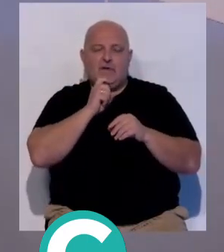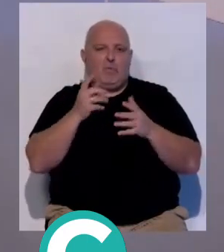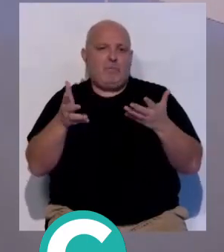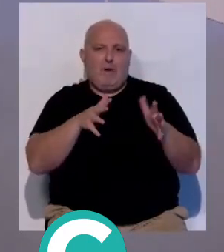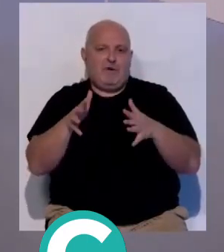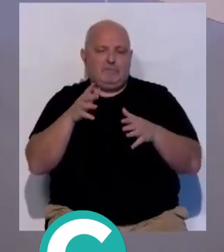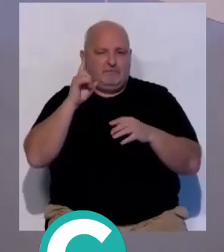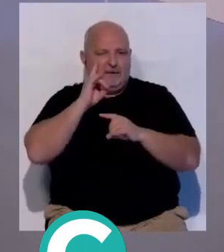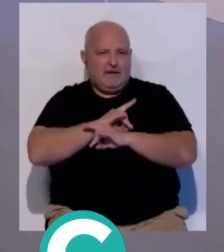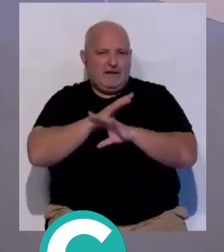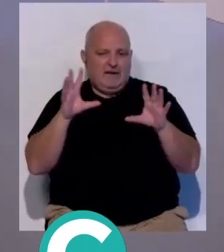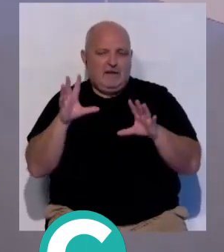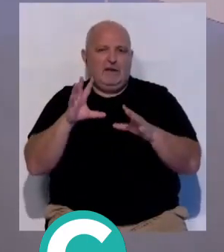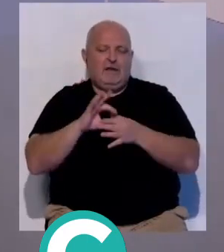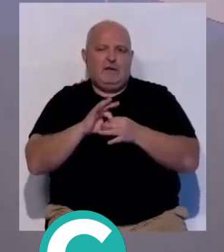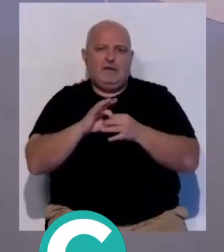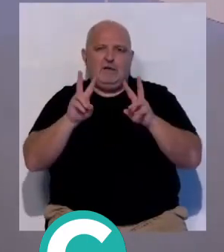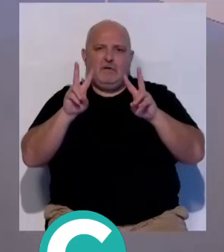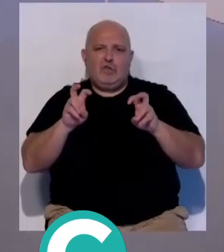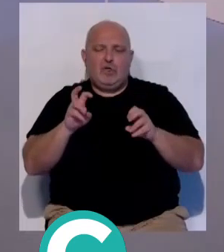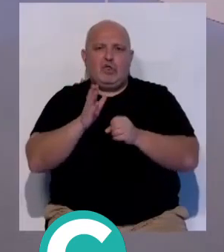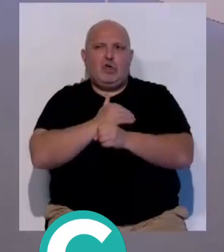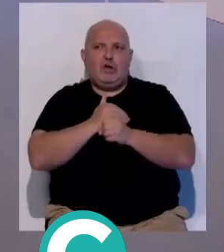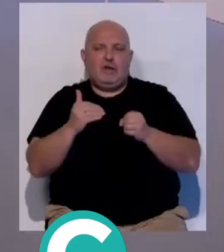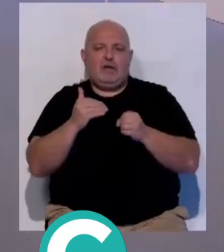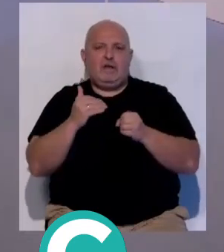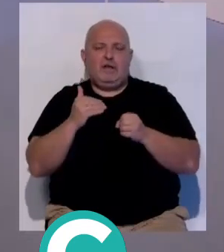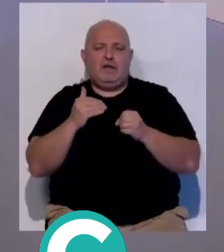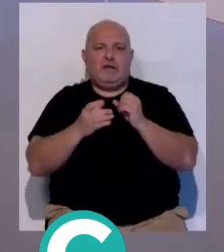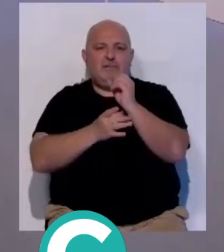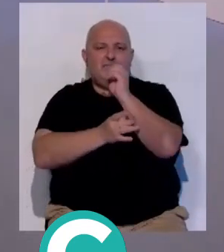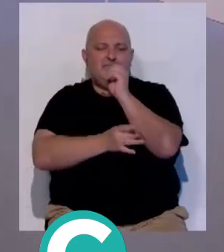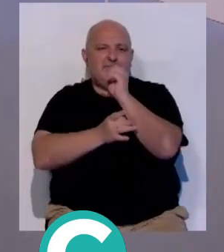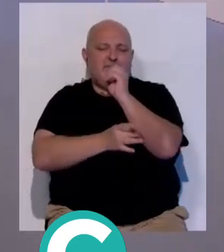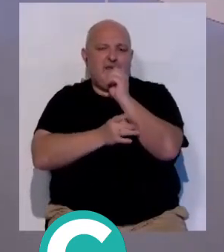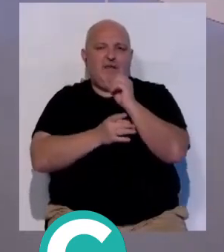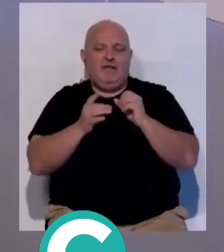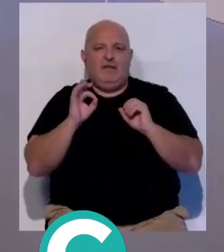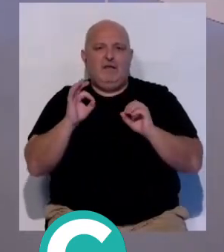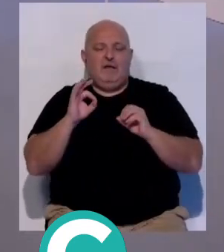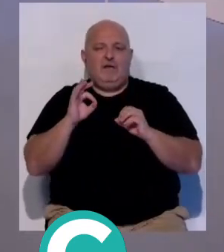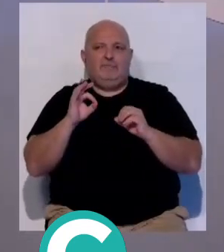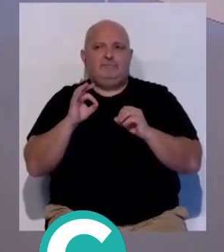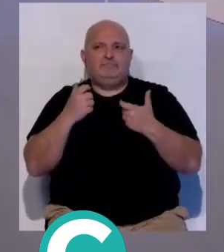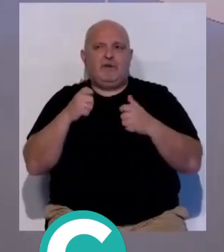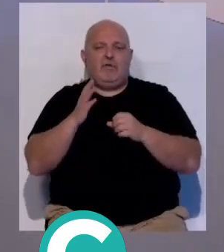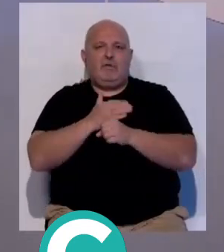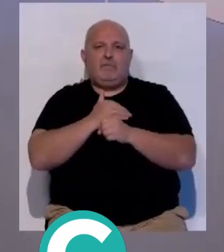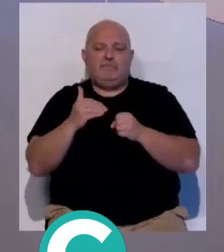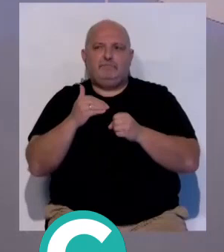esto pero es una zona la parte de los isquios la parte posterior del muslo una zona muy propensa